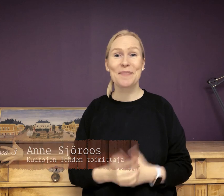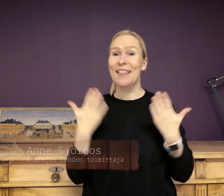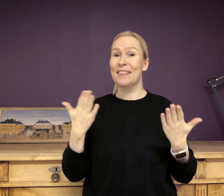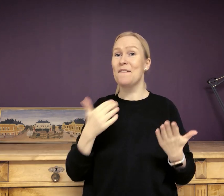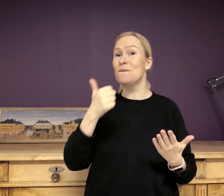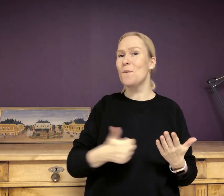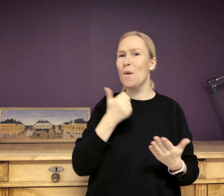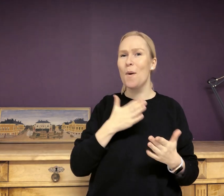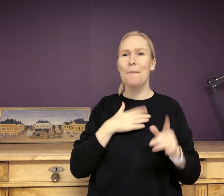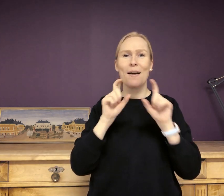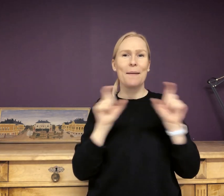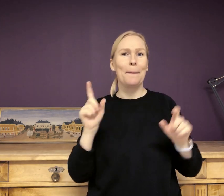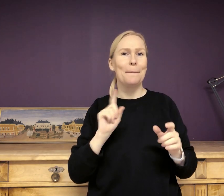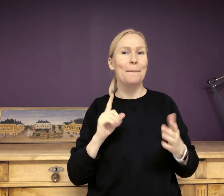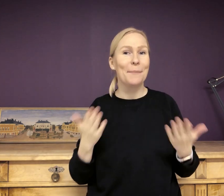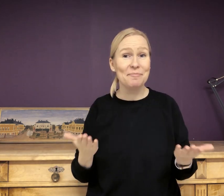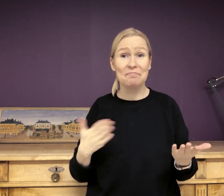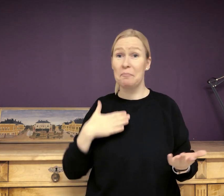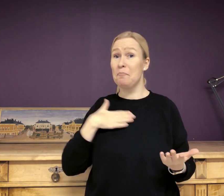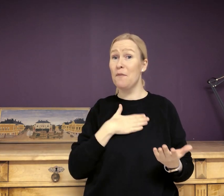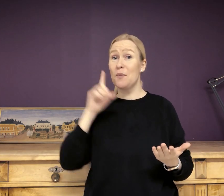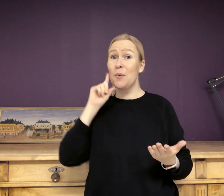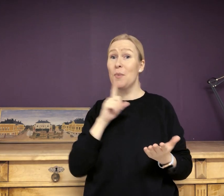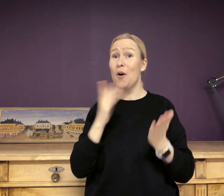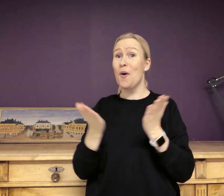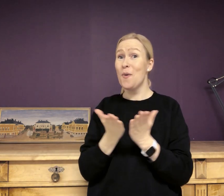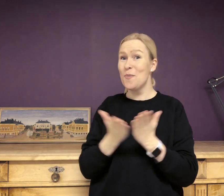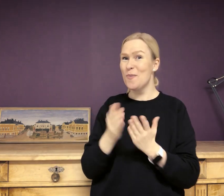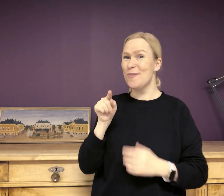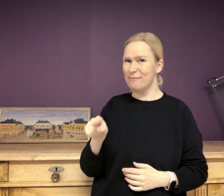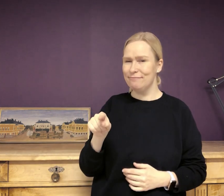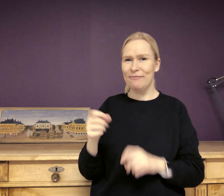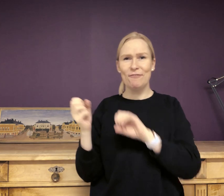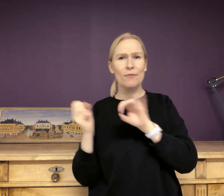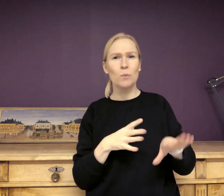Tämän vuoden aiheeni käsittelee Porvoon kuurojenkoulun vaikutusta -